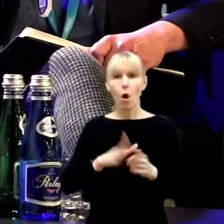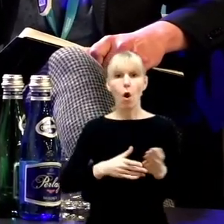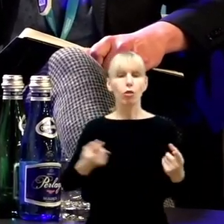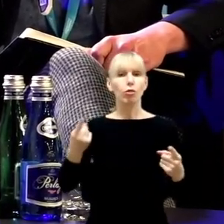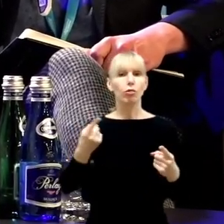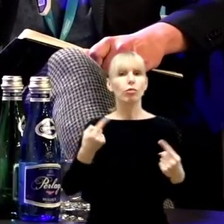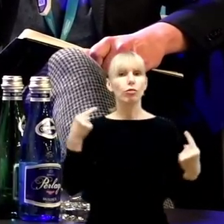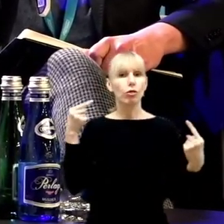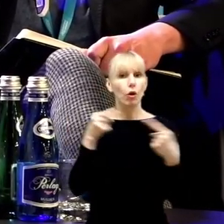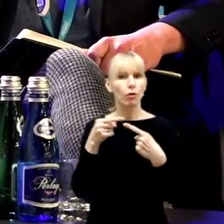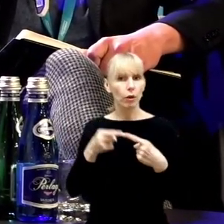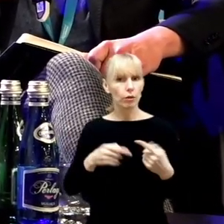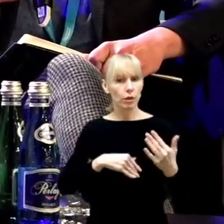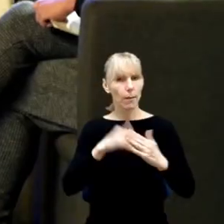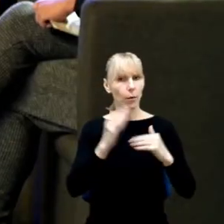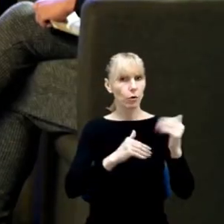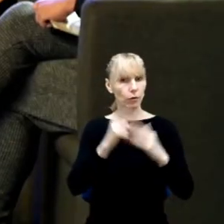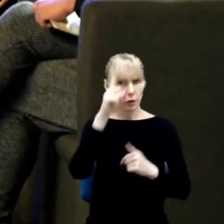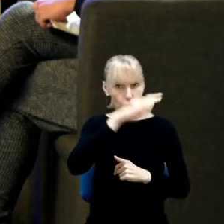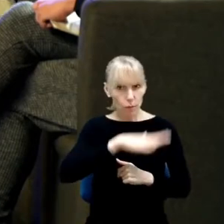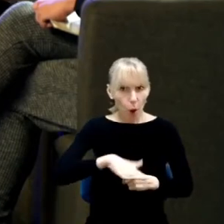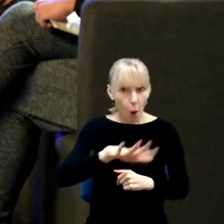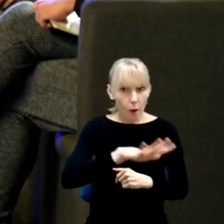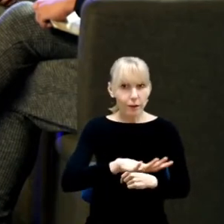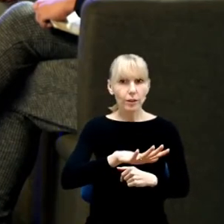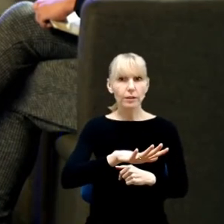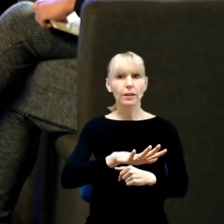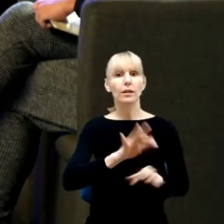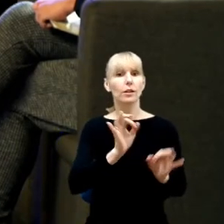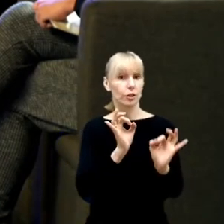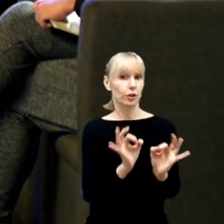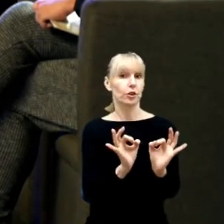budownictwa społecznego, czyli dzisiejszych społecznych inicjatyw